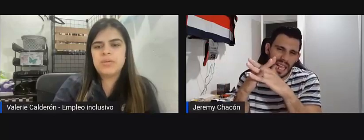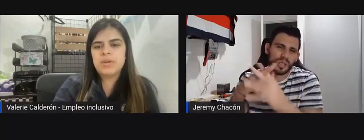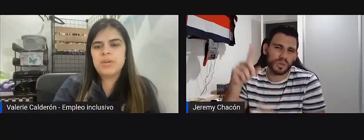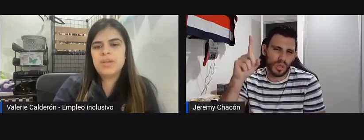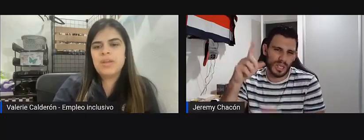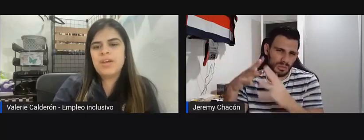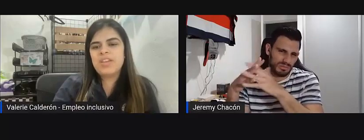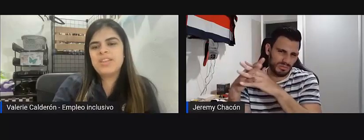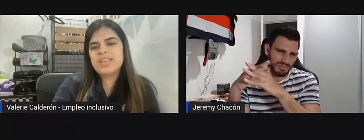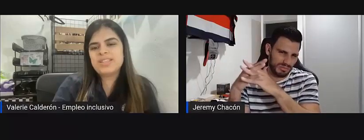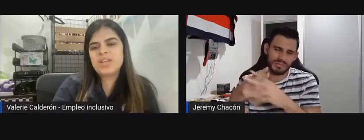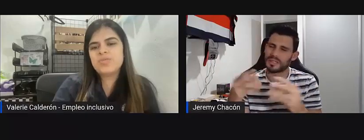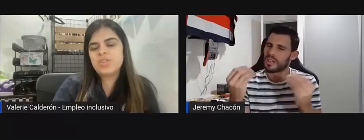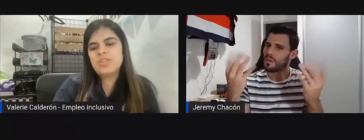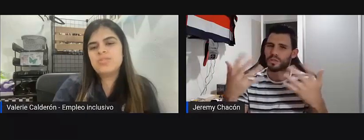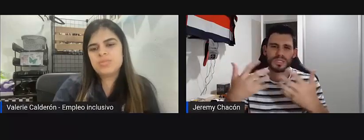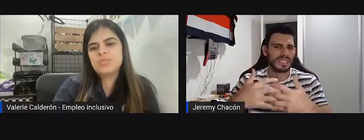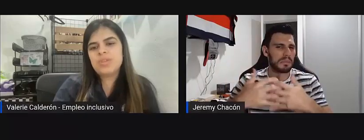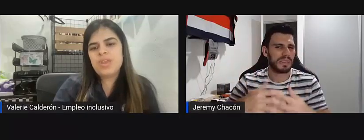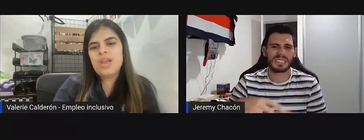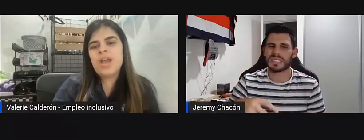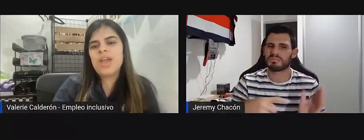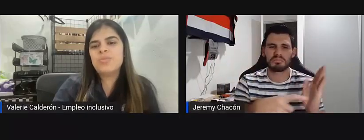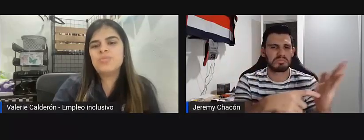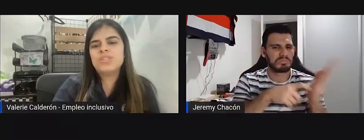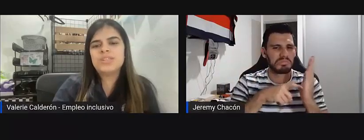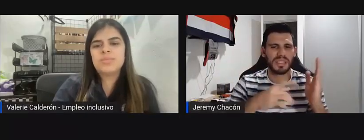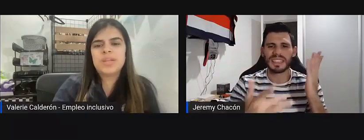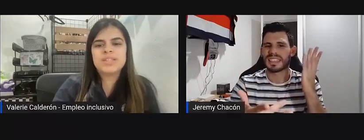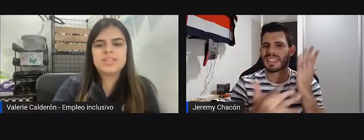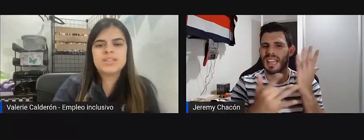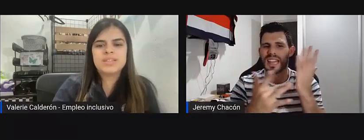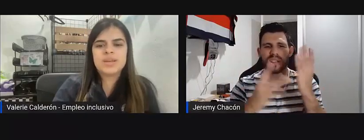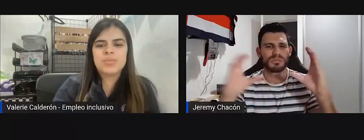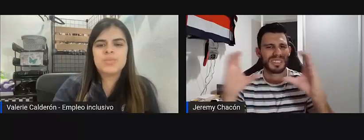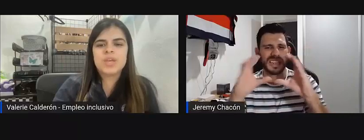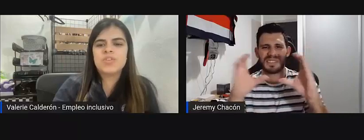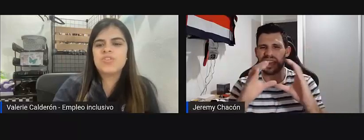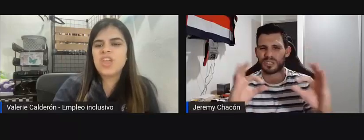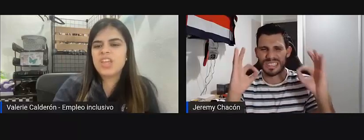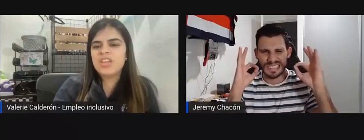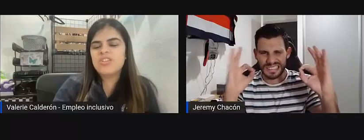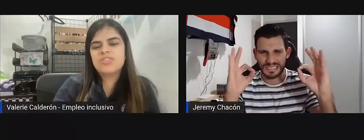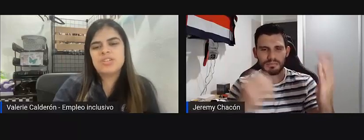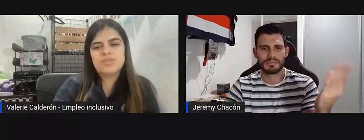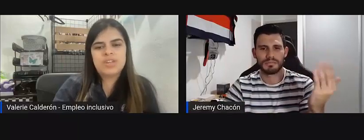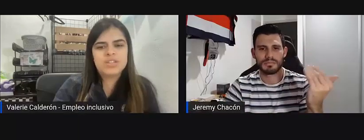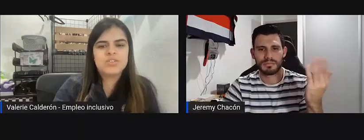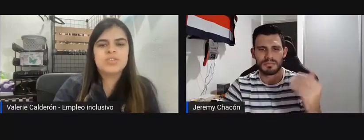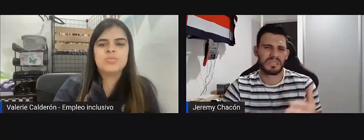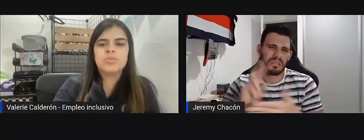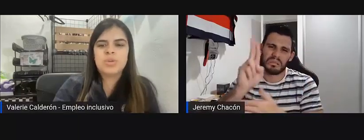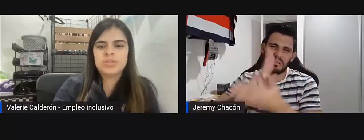ahorita en Estados Unidos hay muchas empresas que están buscando técnicos certificaciones muy buenos